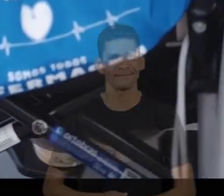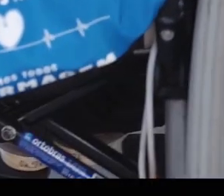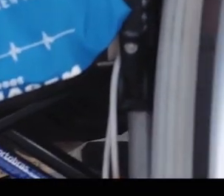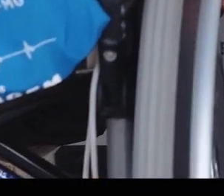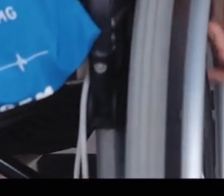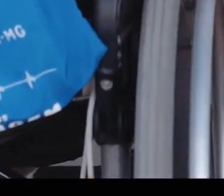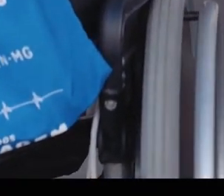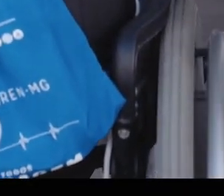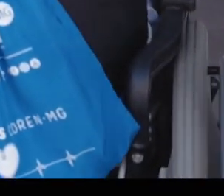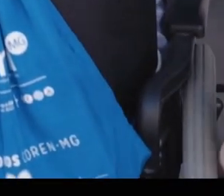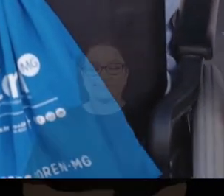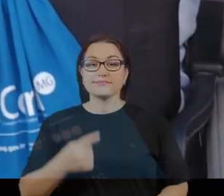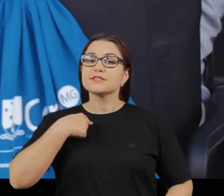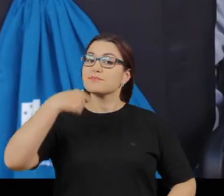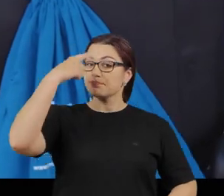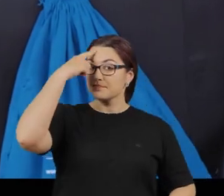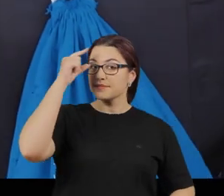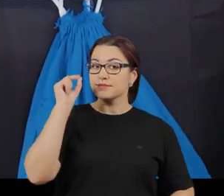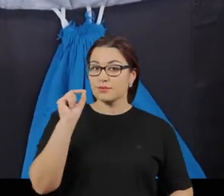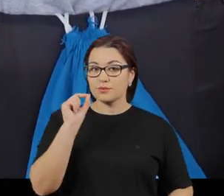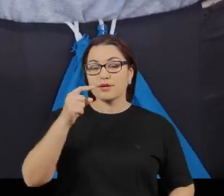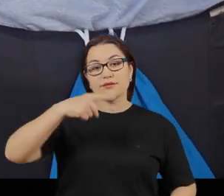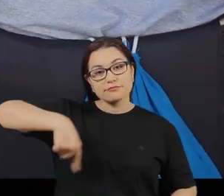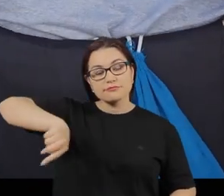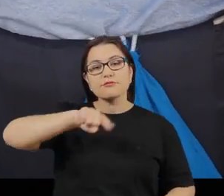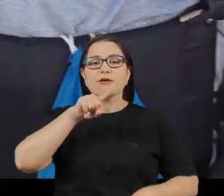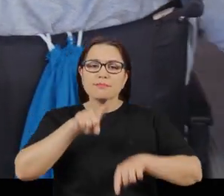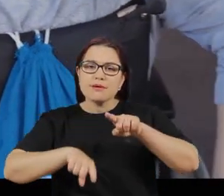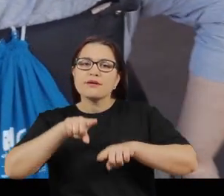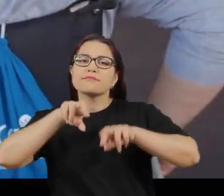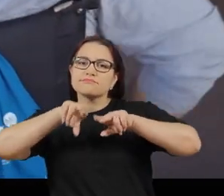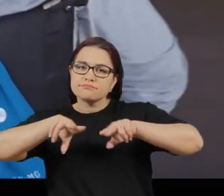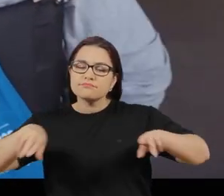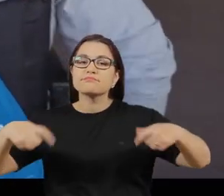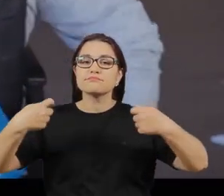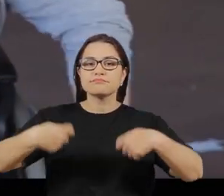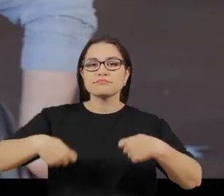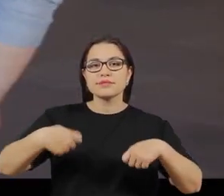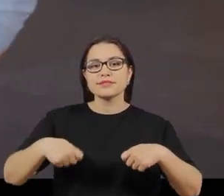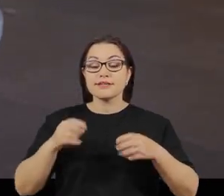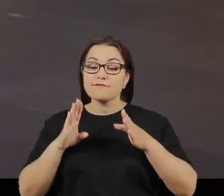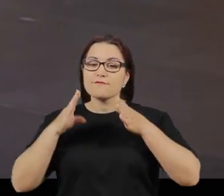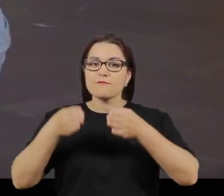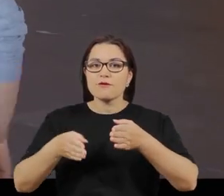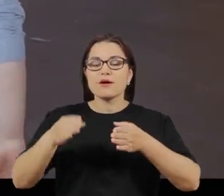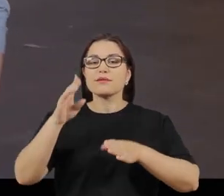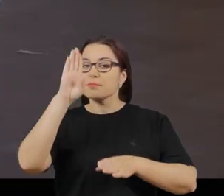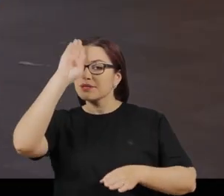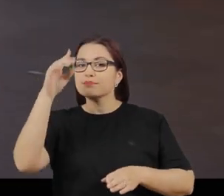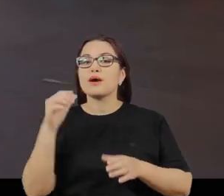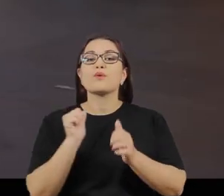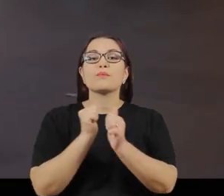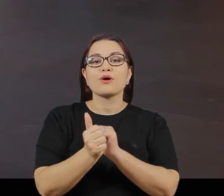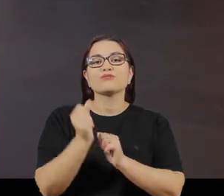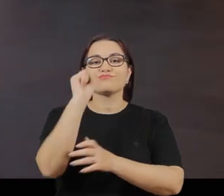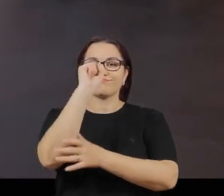Eu acredito que nós precisamos de materiais, especialmente aqui no basquete, por exemplo, nesse esporte